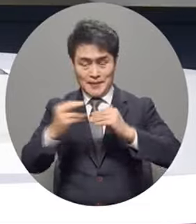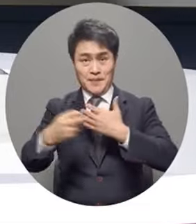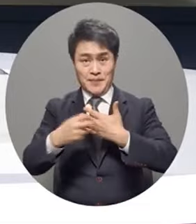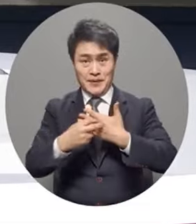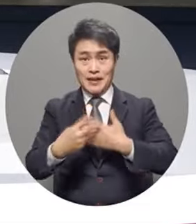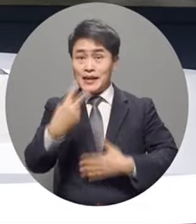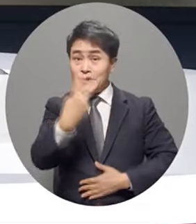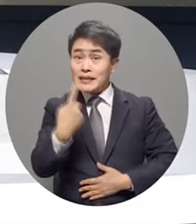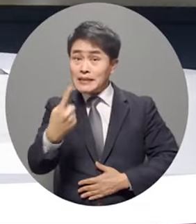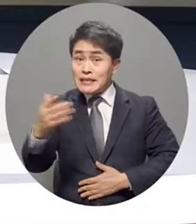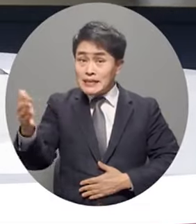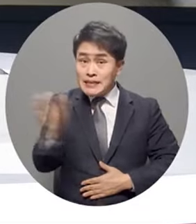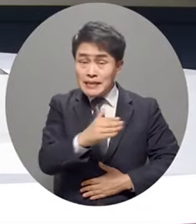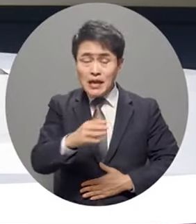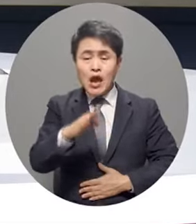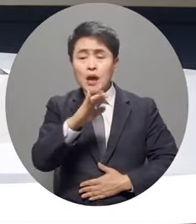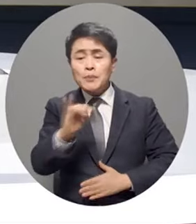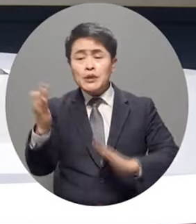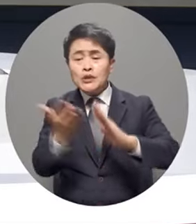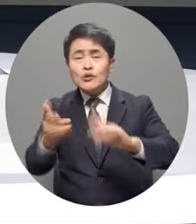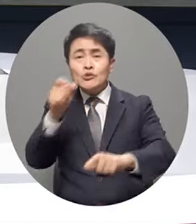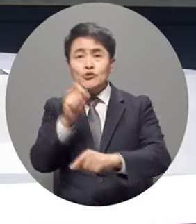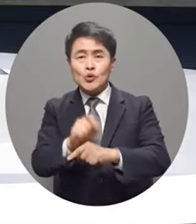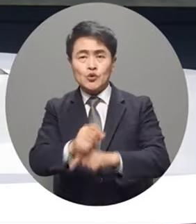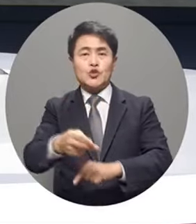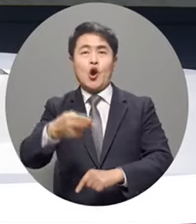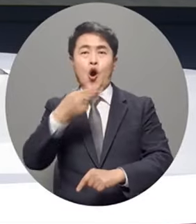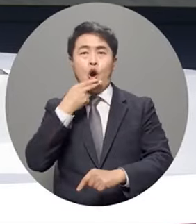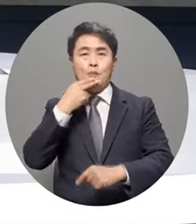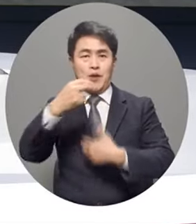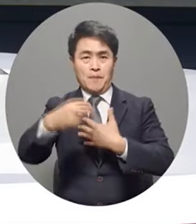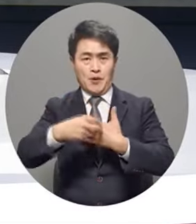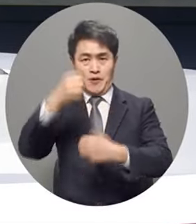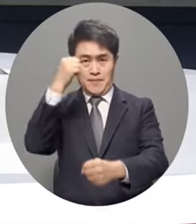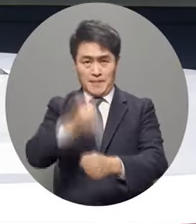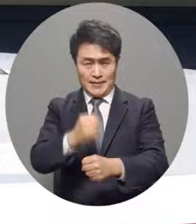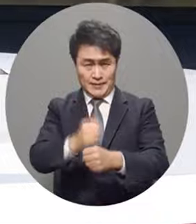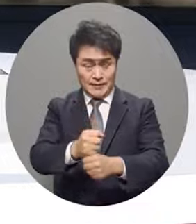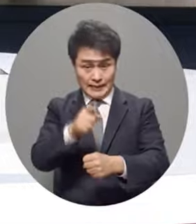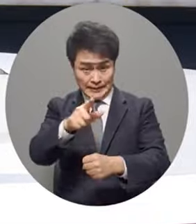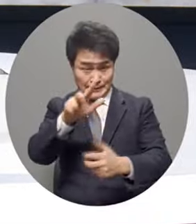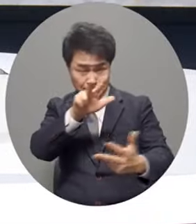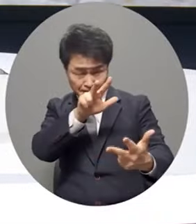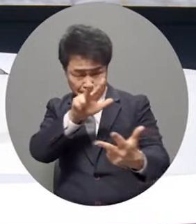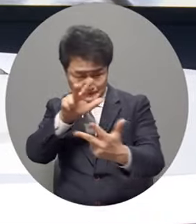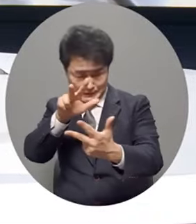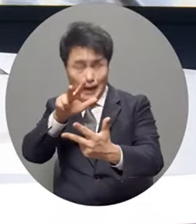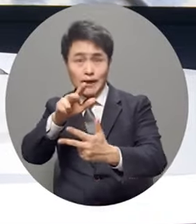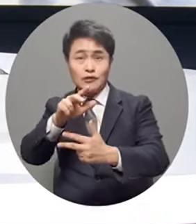서울에 설립된 병원인데요. 지난 2021년부터는 비정규직 없는 병원을 만들기로 하고 그 약속을 지켜 오고